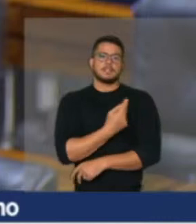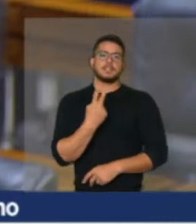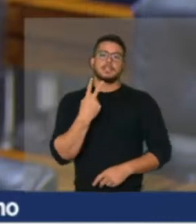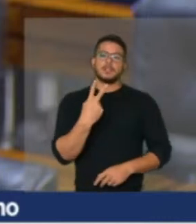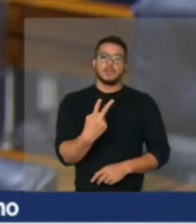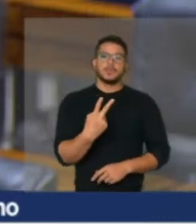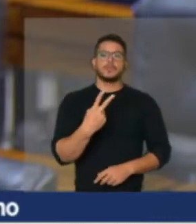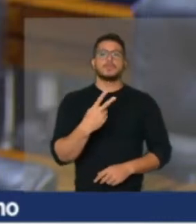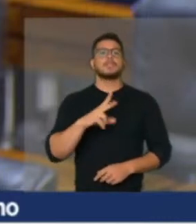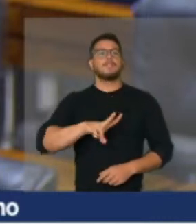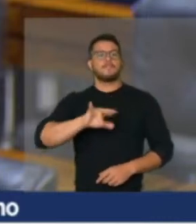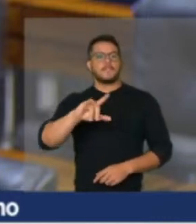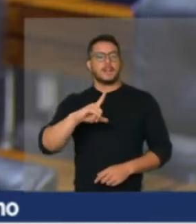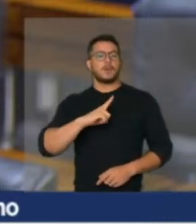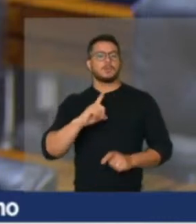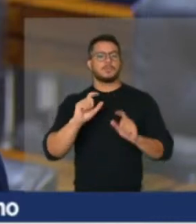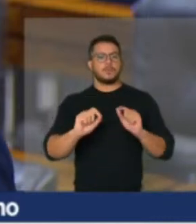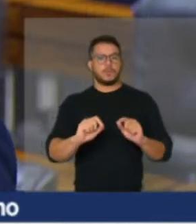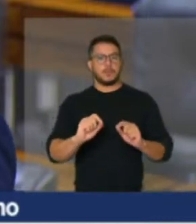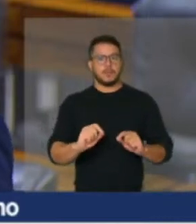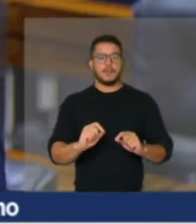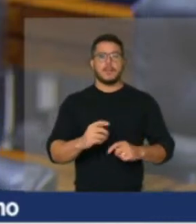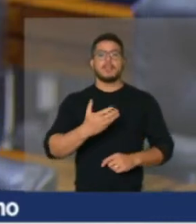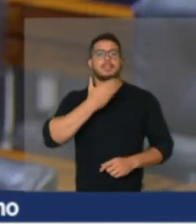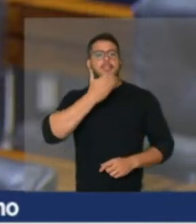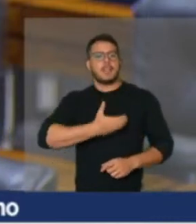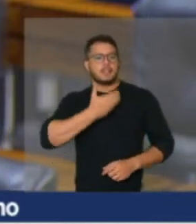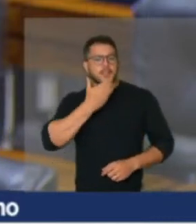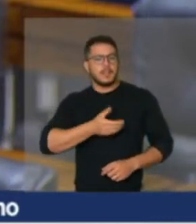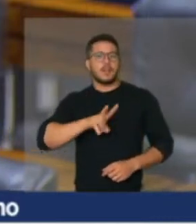PRAIA, TEREMOS... FUTEBOL, TUDO DE VOLTA. [SOA A CAMPAINHA]. PARA QUE NÃO SÓ O POVO TENHA ALEGRIA DA